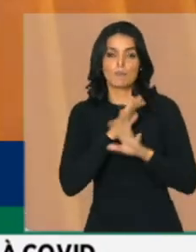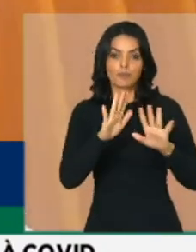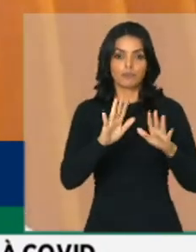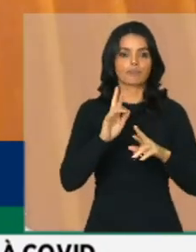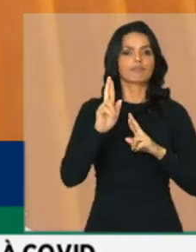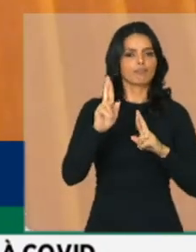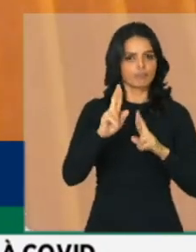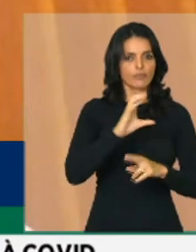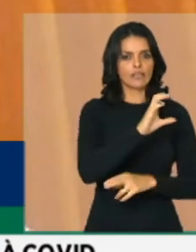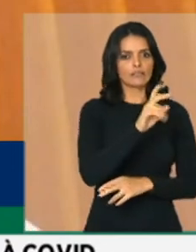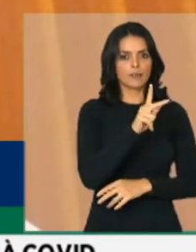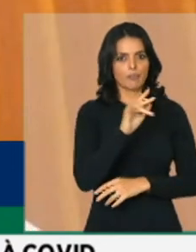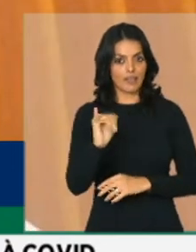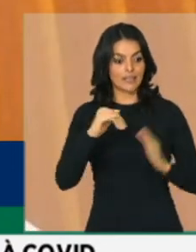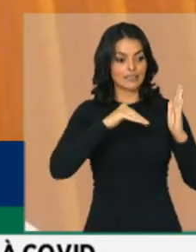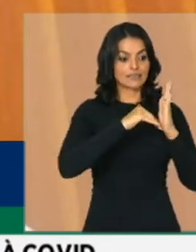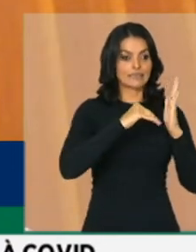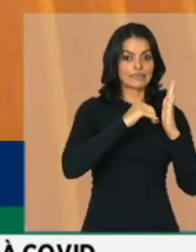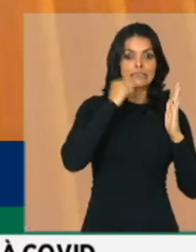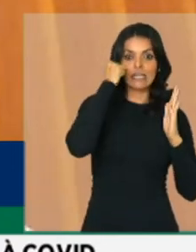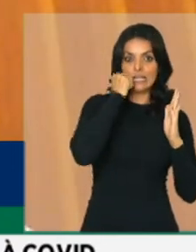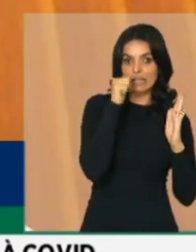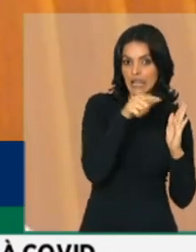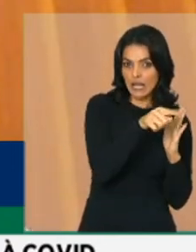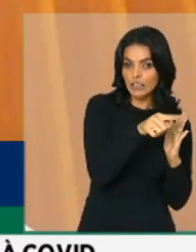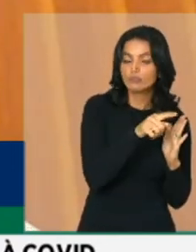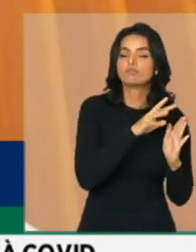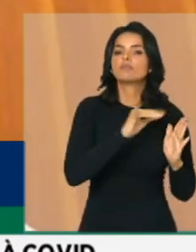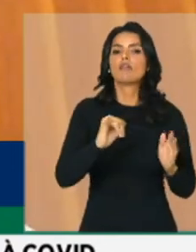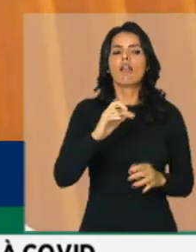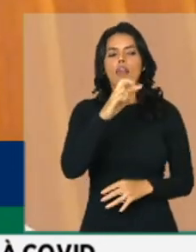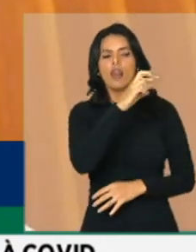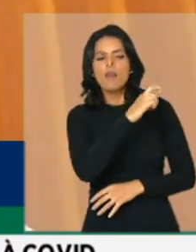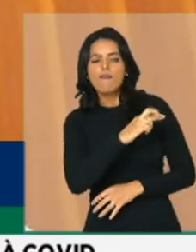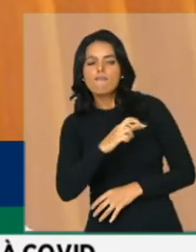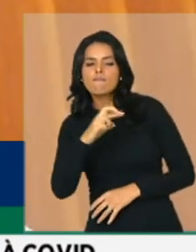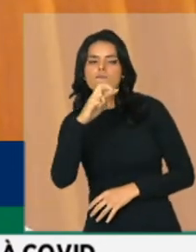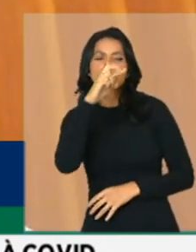PARA RESPONSABILIZAR QUEM TEM A RESPONSABILIDADE POR ESTE CAOS QUE NÓS ESTAMOS VIVENDO.